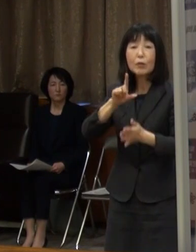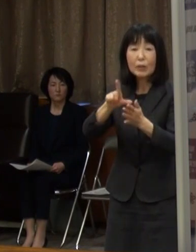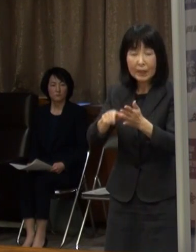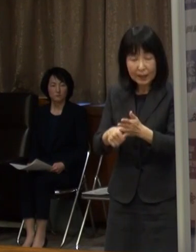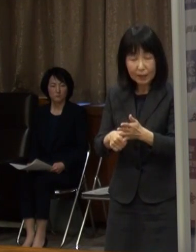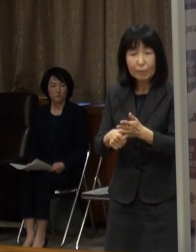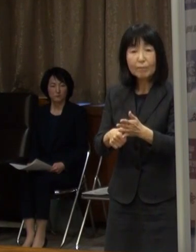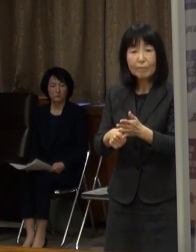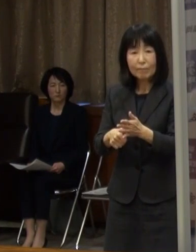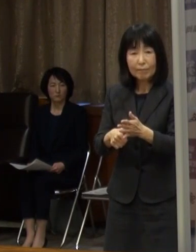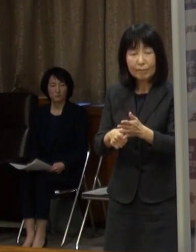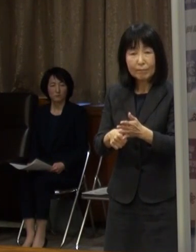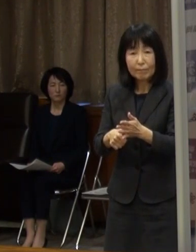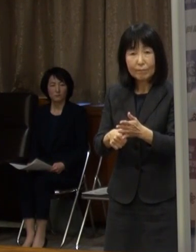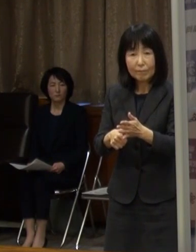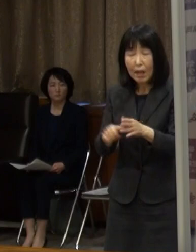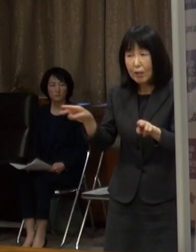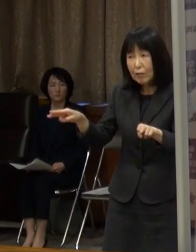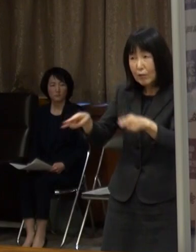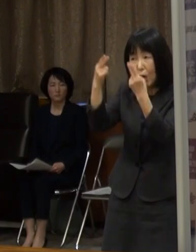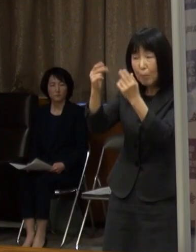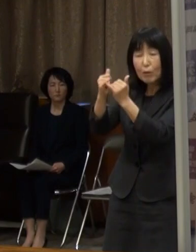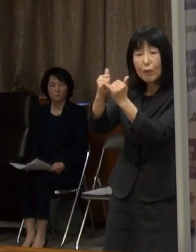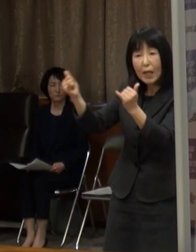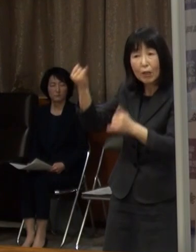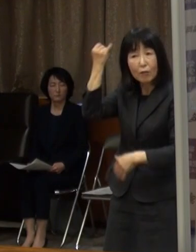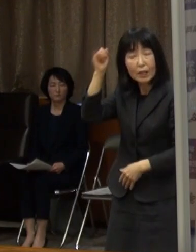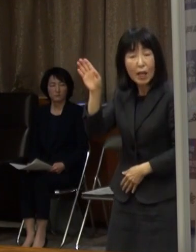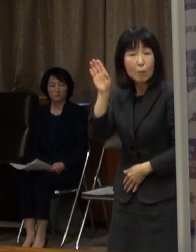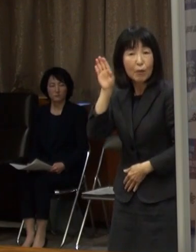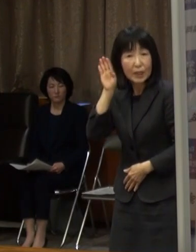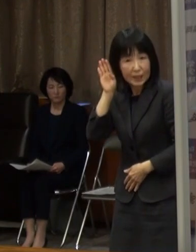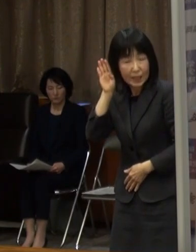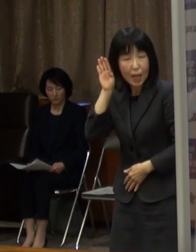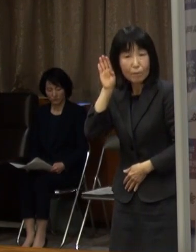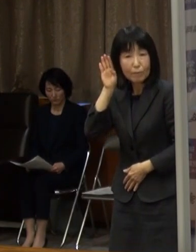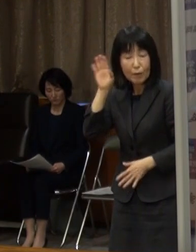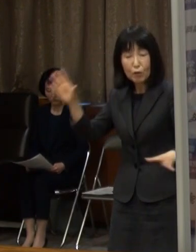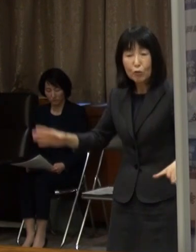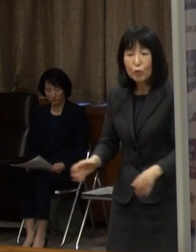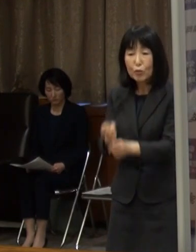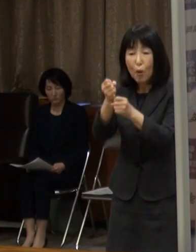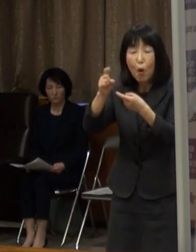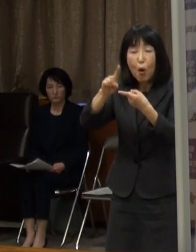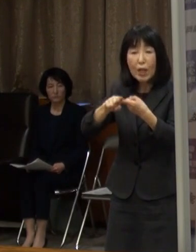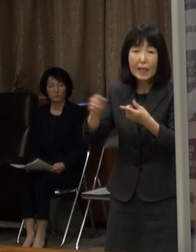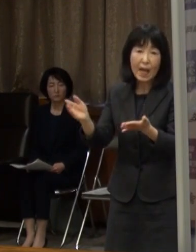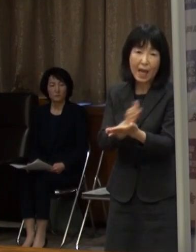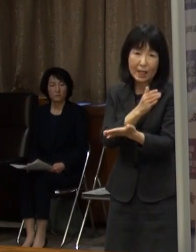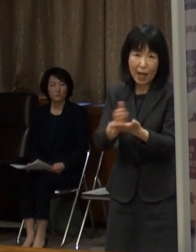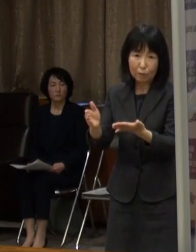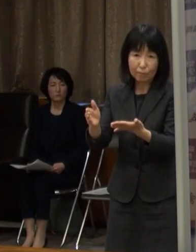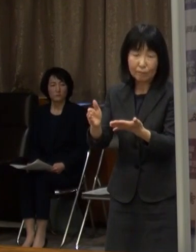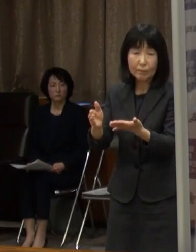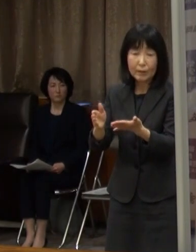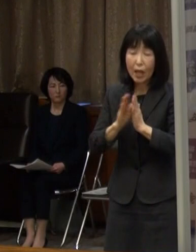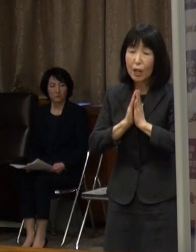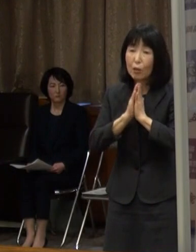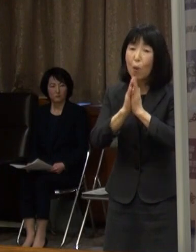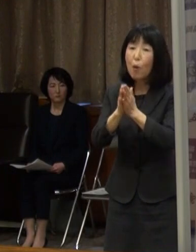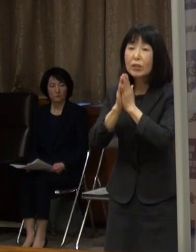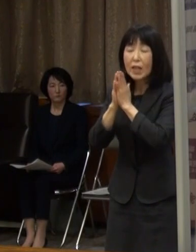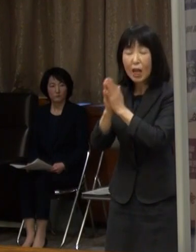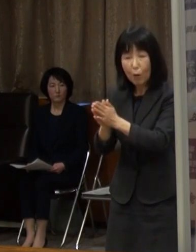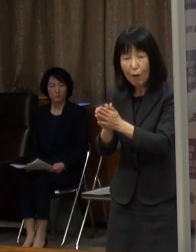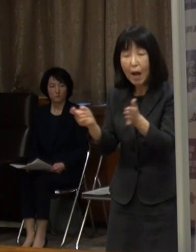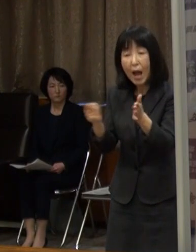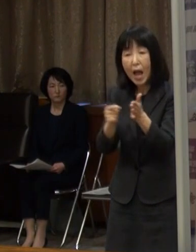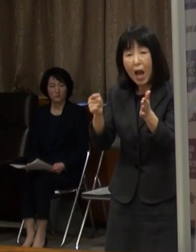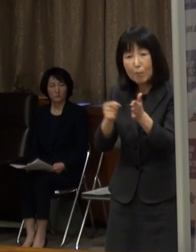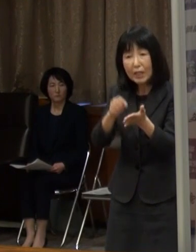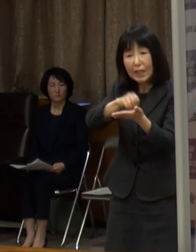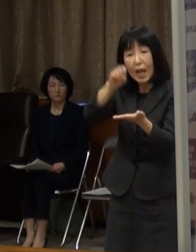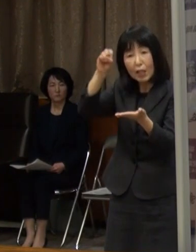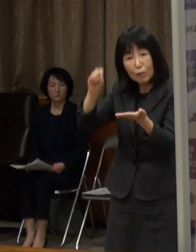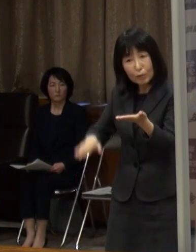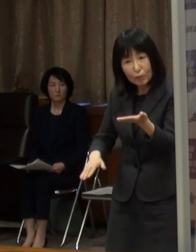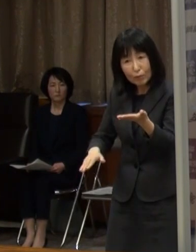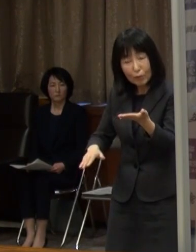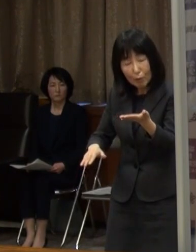その段階で専門家の皆さんのご意見も踏まえ 総合的に判断し 要請を早期解除することを検討したいと考えています